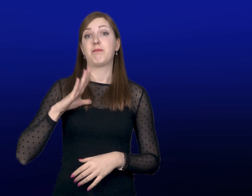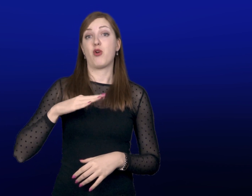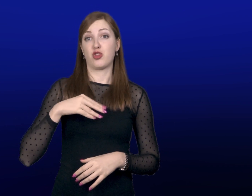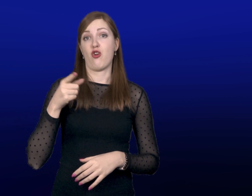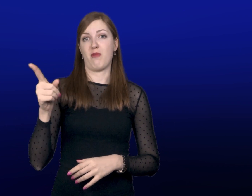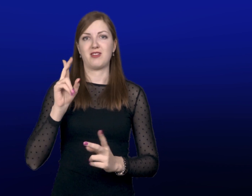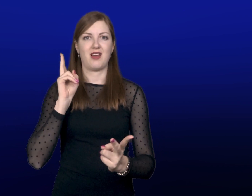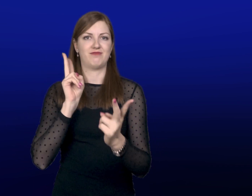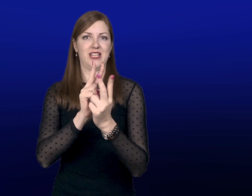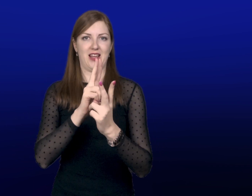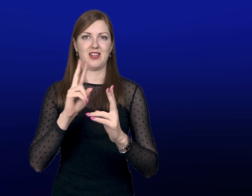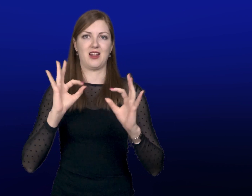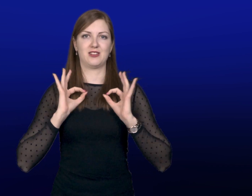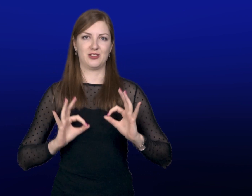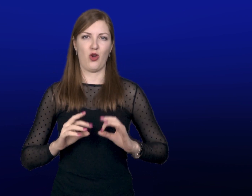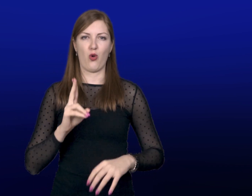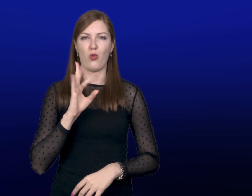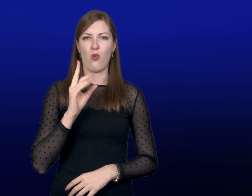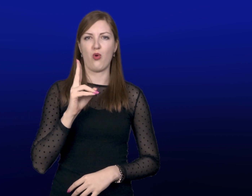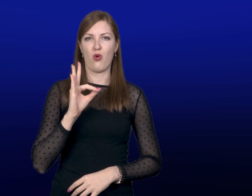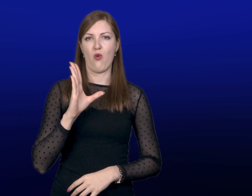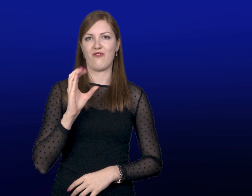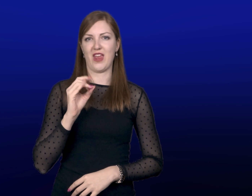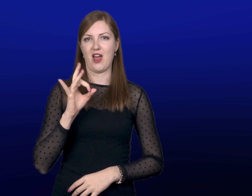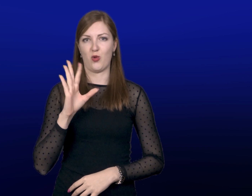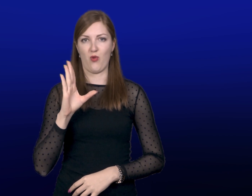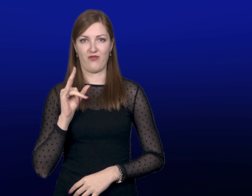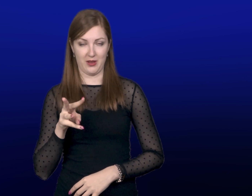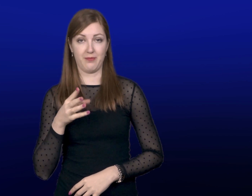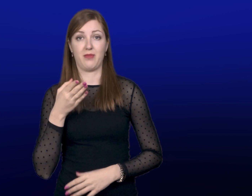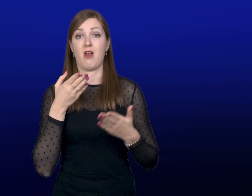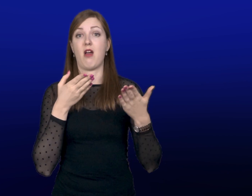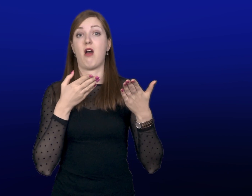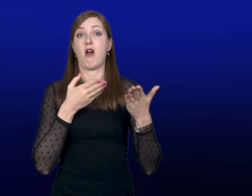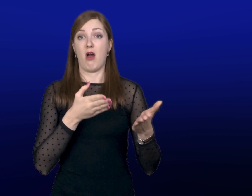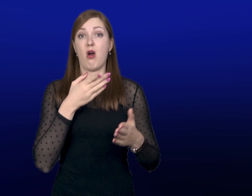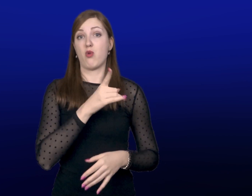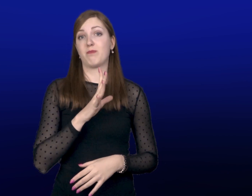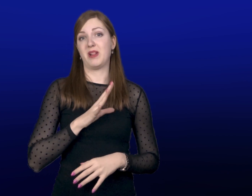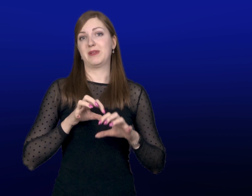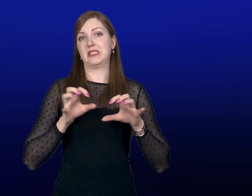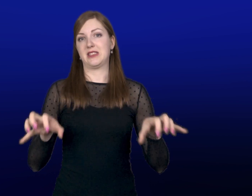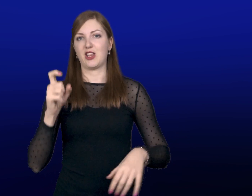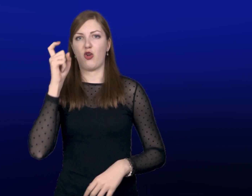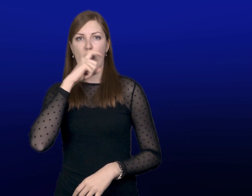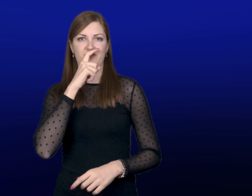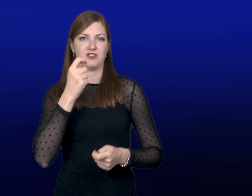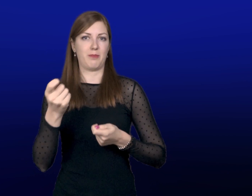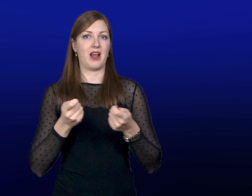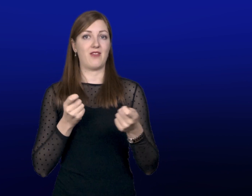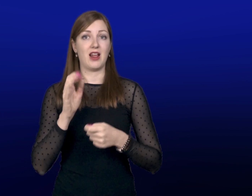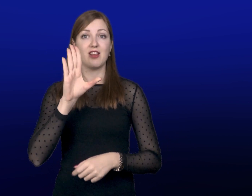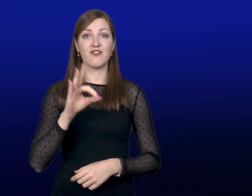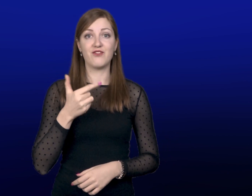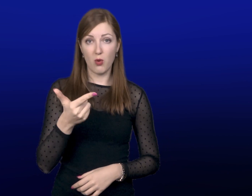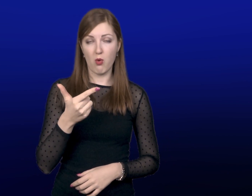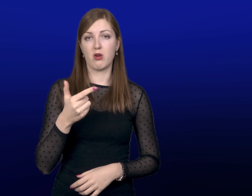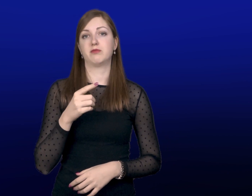Затем, встретившись с А.П. Куковеровым, председателем Горьковского правления ВОГ,